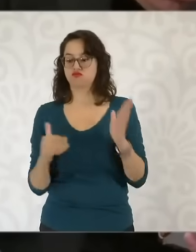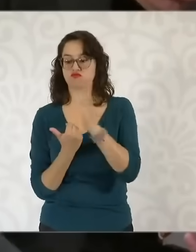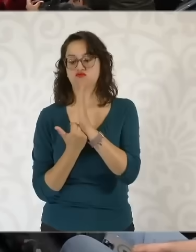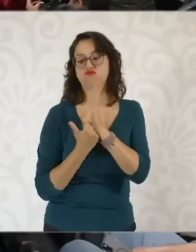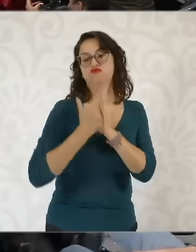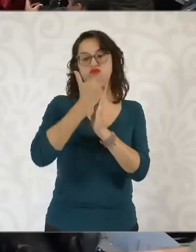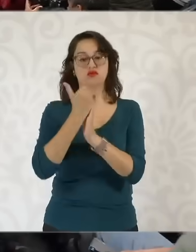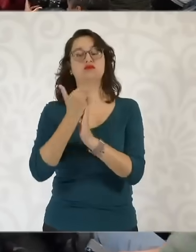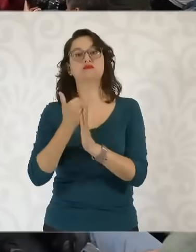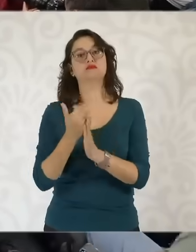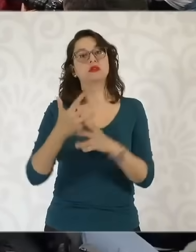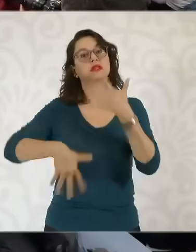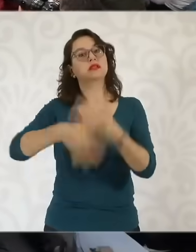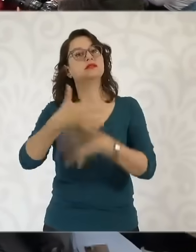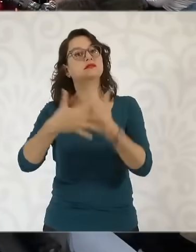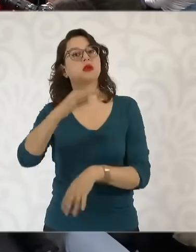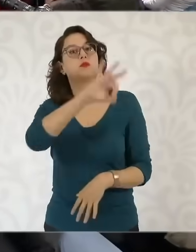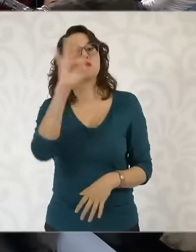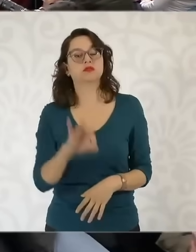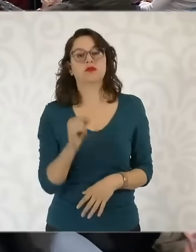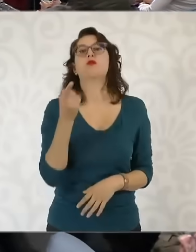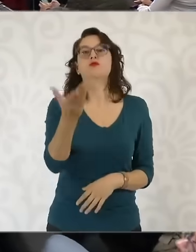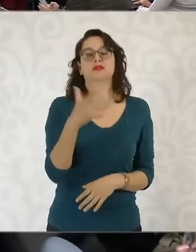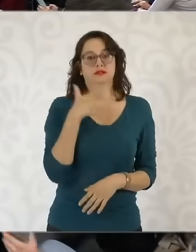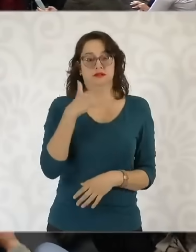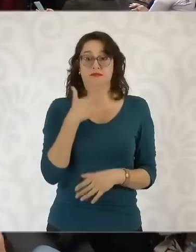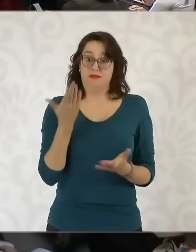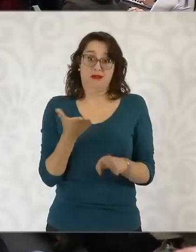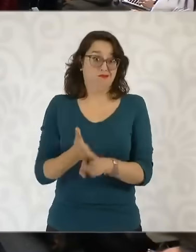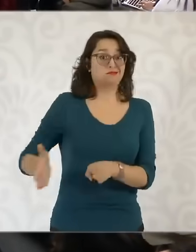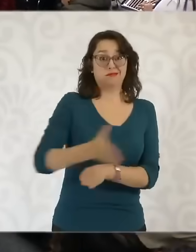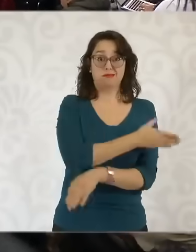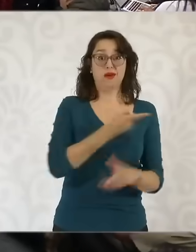las políticas que se han implementado a partir del gobierno del expresidente López Obrador y ahora en